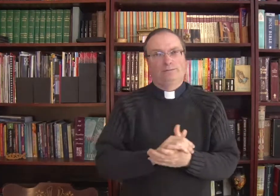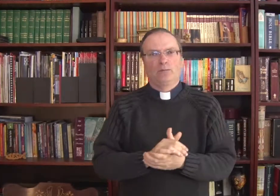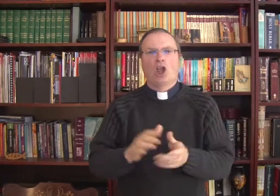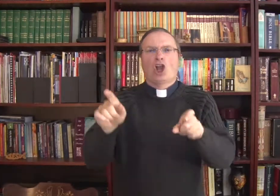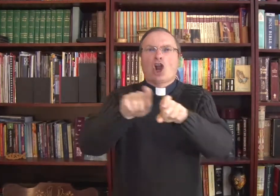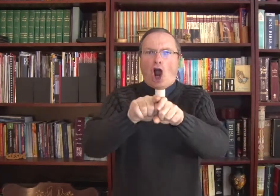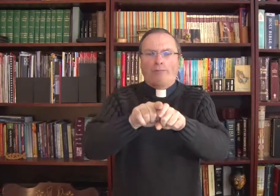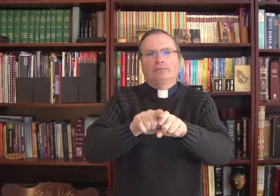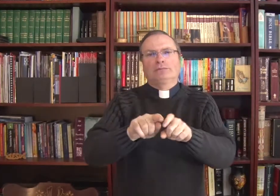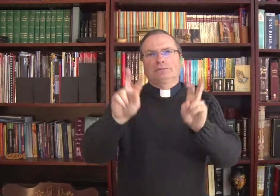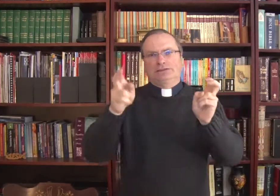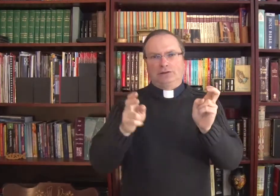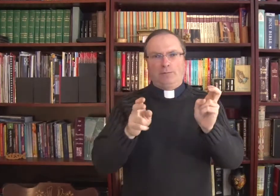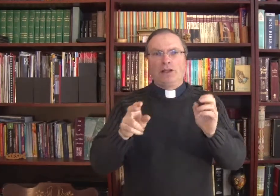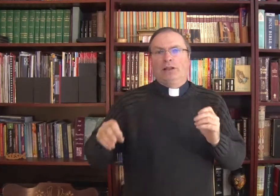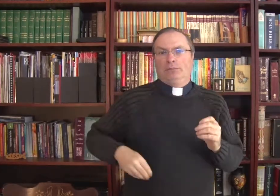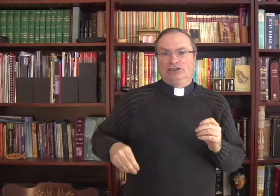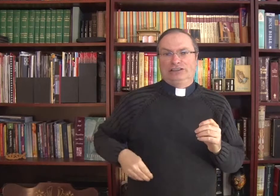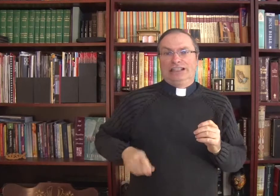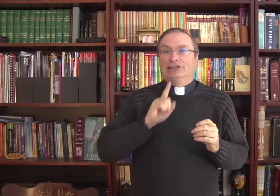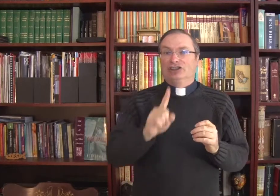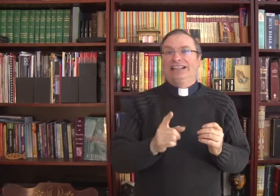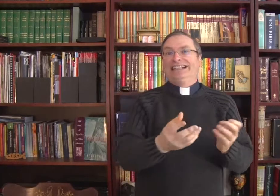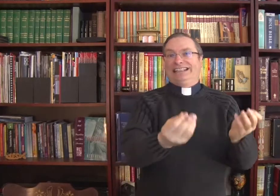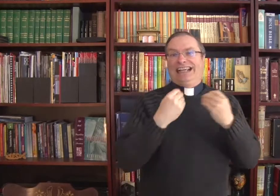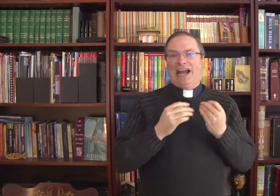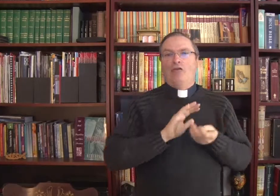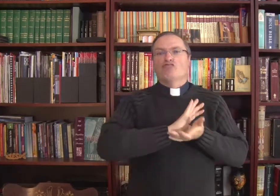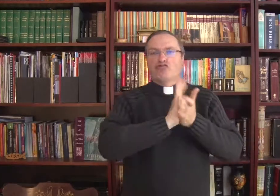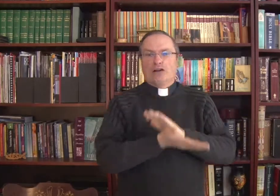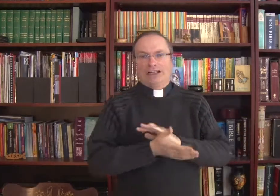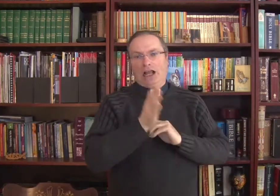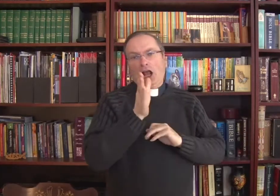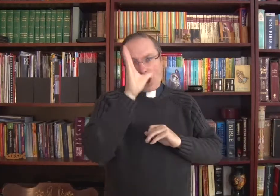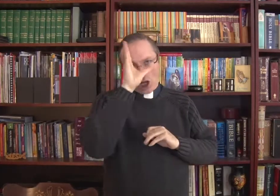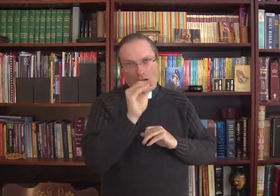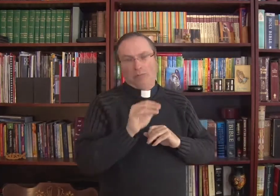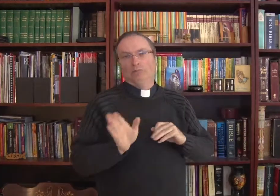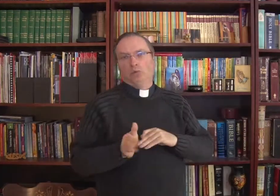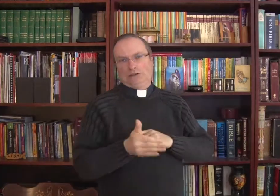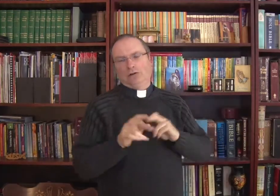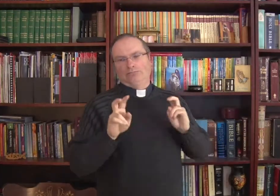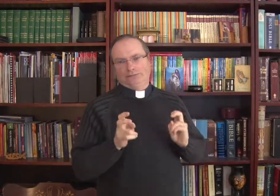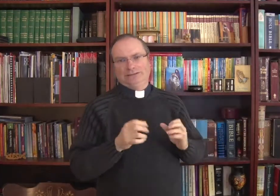Comme en expression; le péché est ce qui rend pourri l’homme (le poisson).